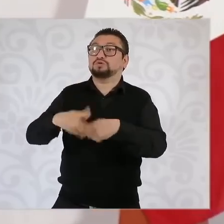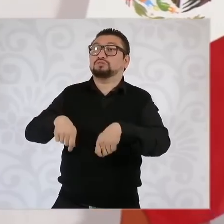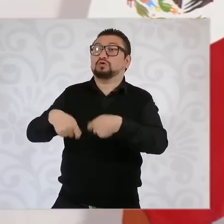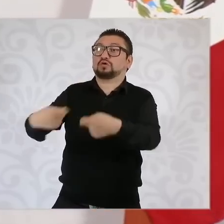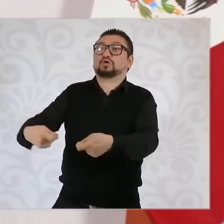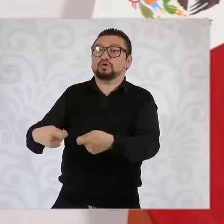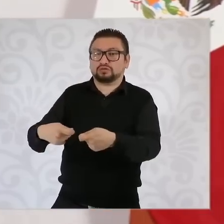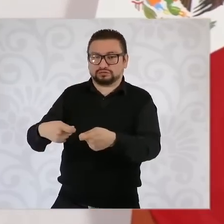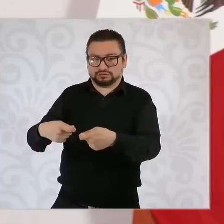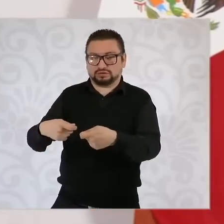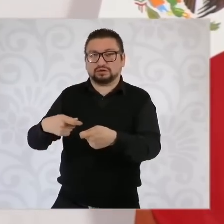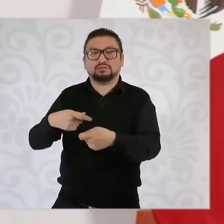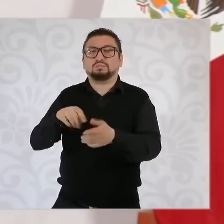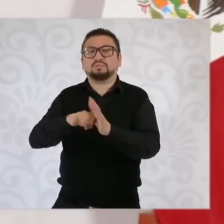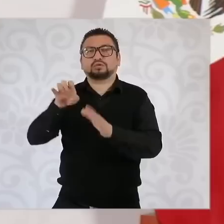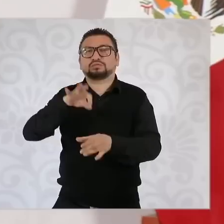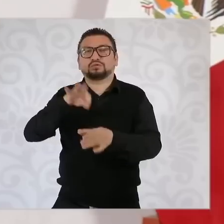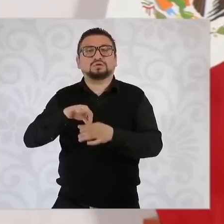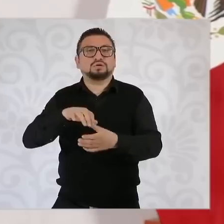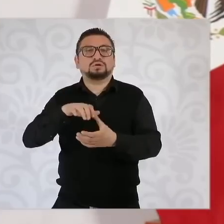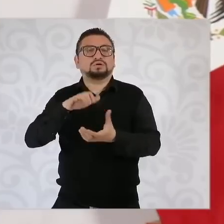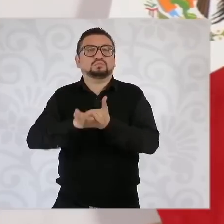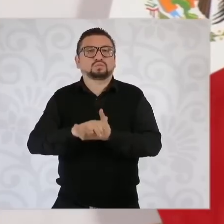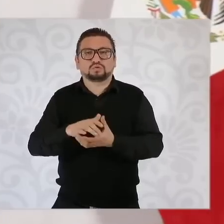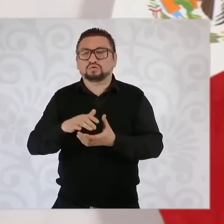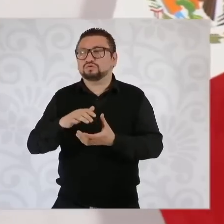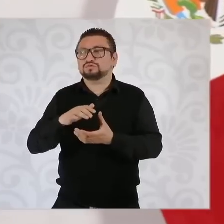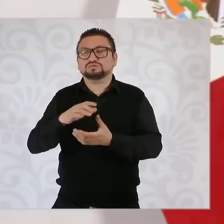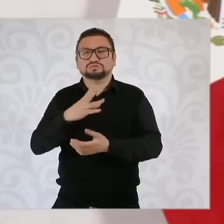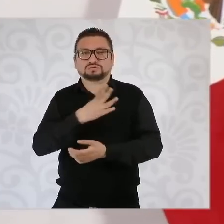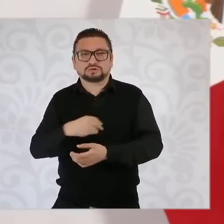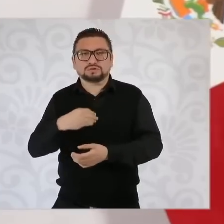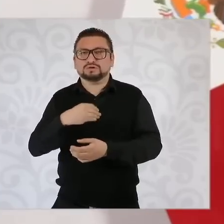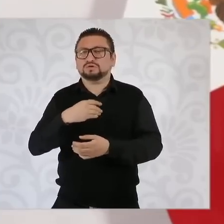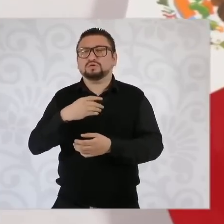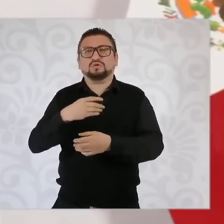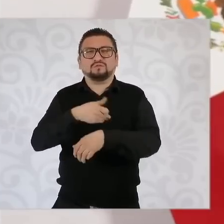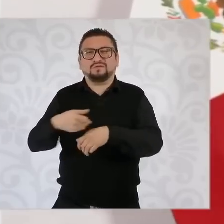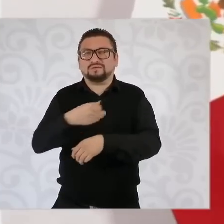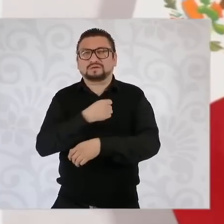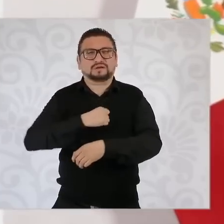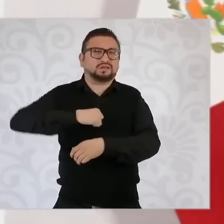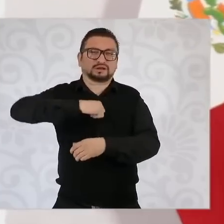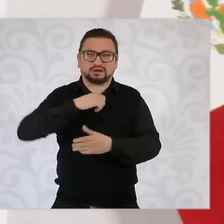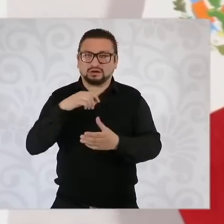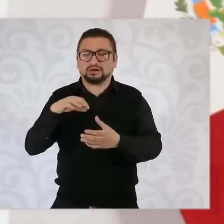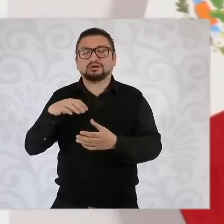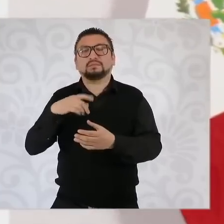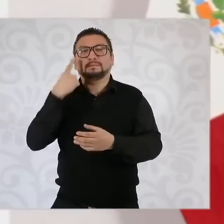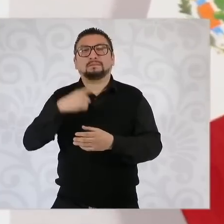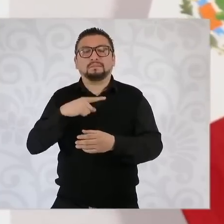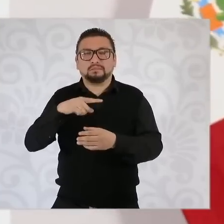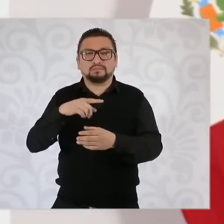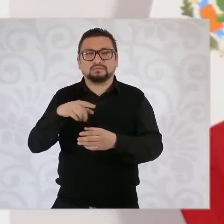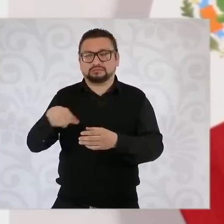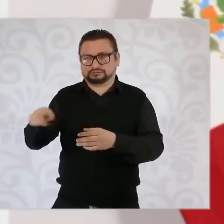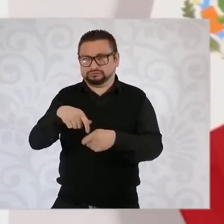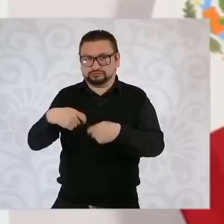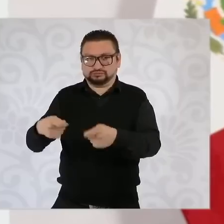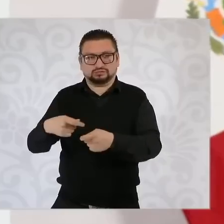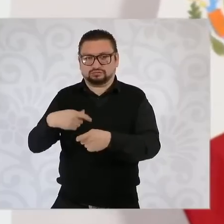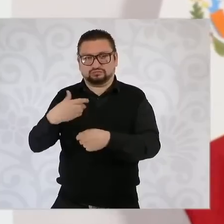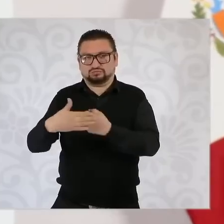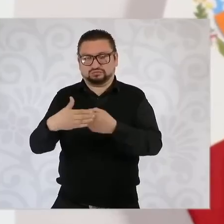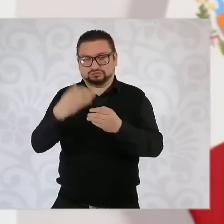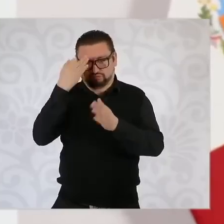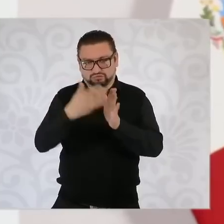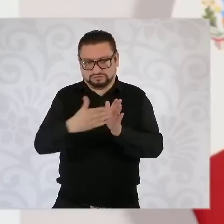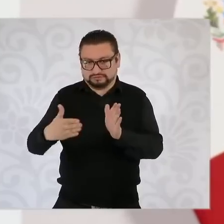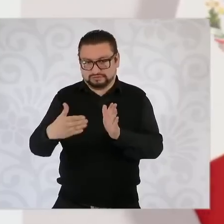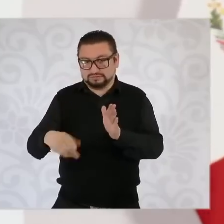de la esposa el esposo el hijo la hija familiares de manera directa en el siguiente periodo porque